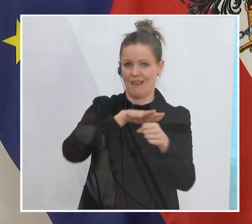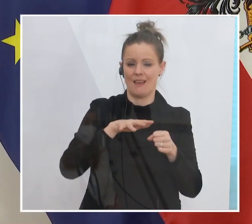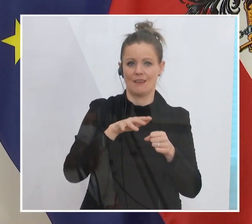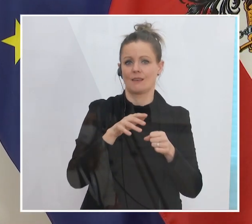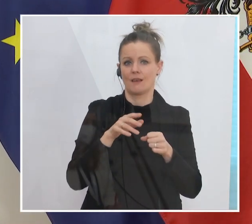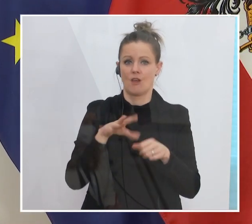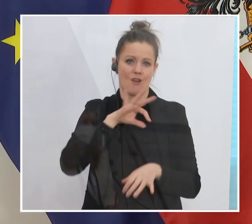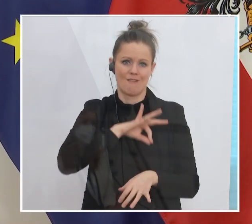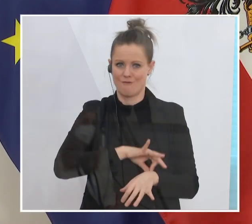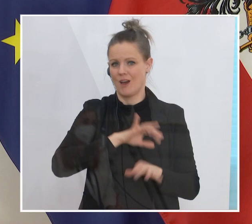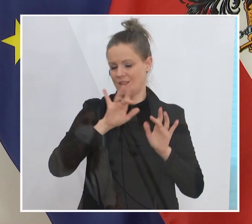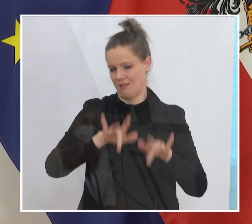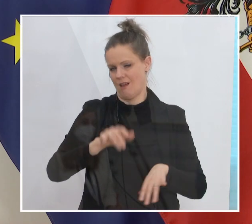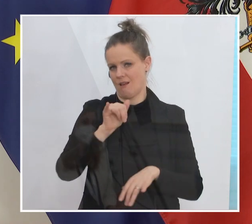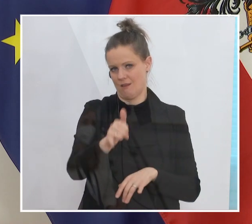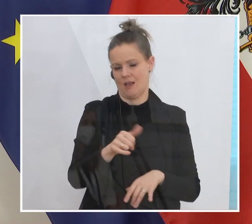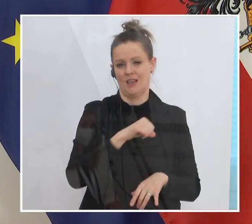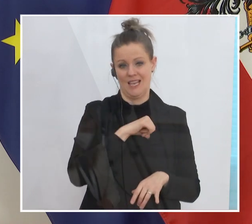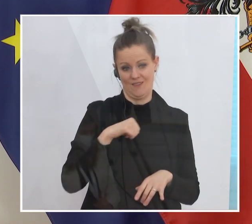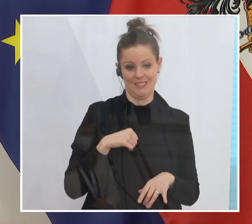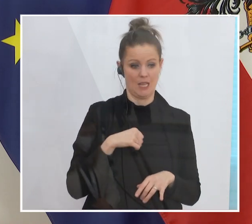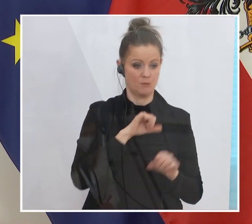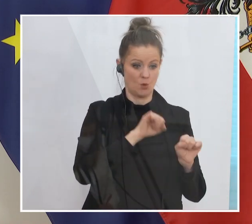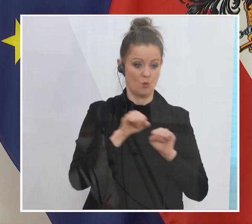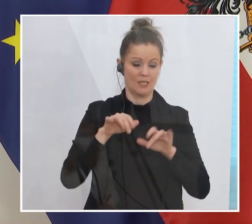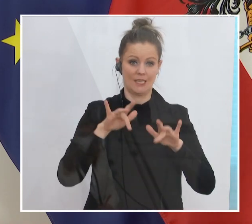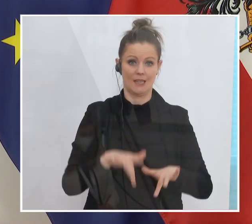profitieren können, dass man selbst die Möglichkeit hat sich zu testen.